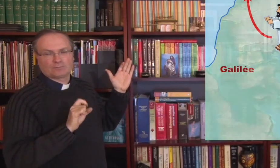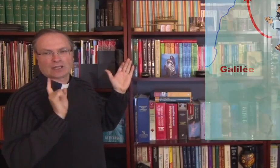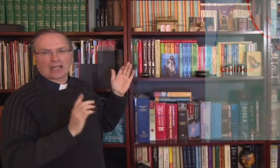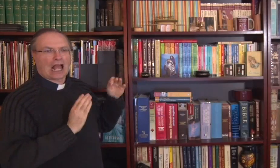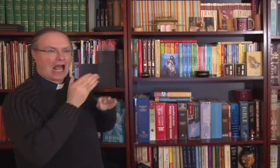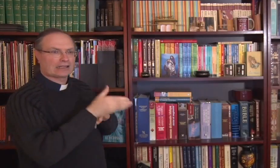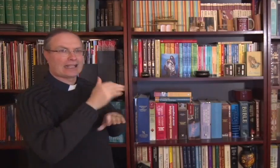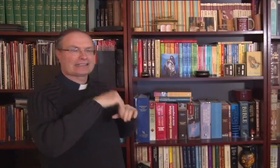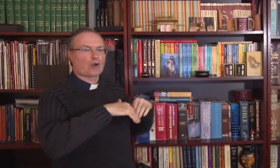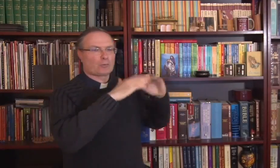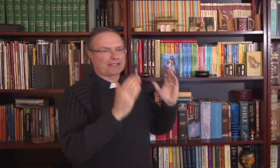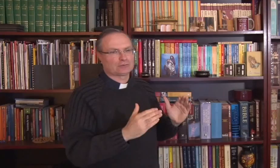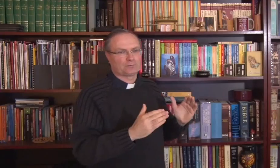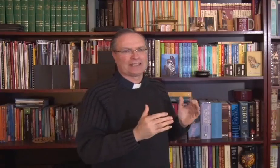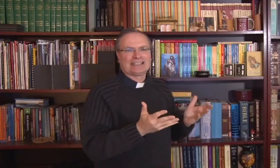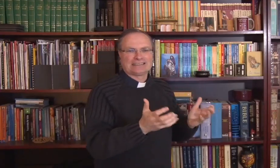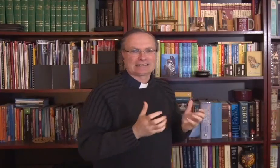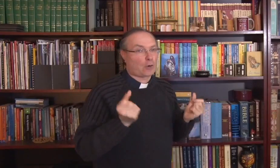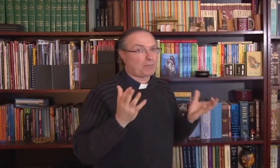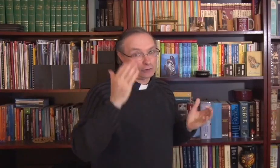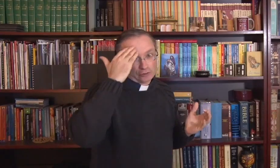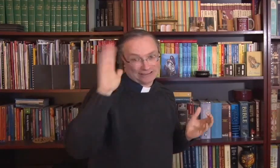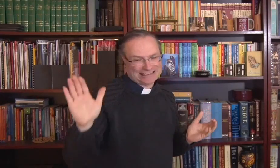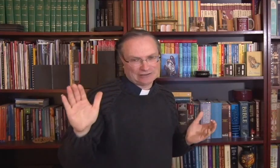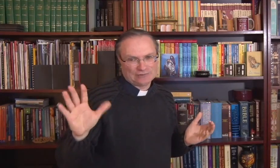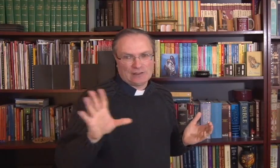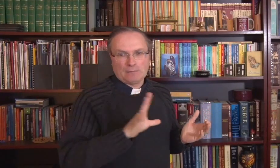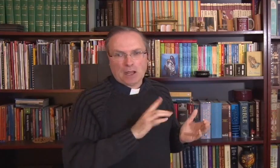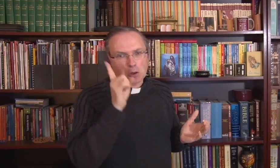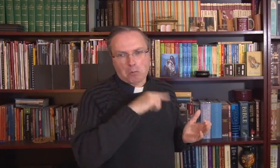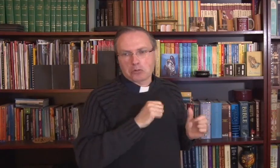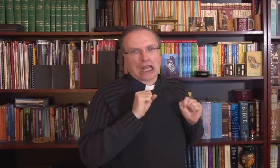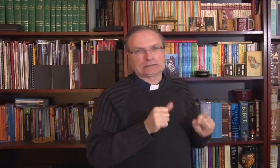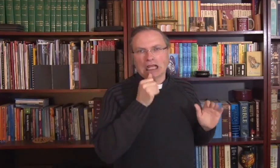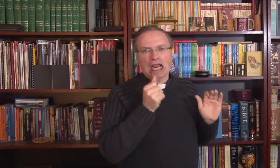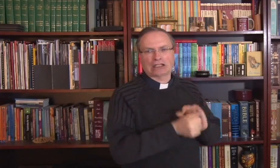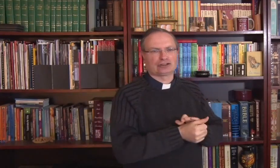Il entra dans une maison, désirant que personne ne le sache, mais il ne put rester caché,